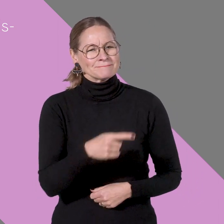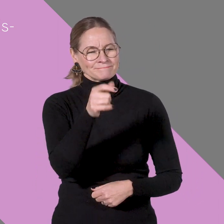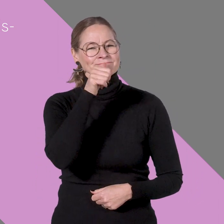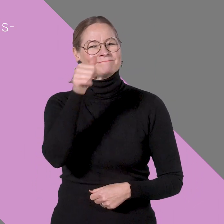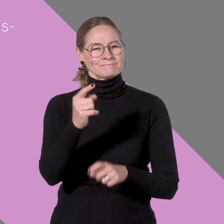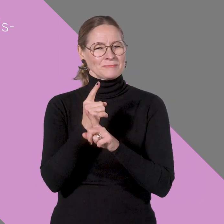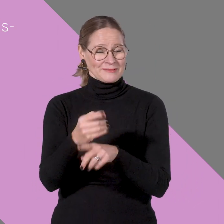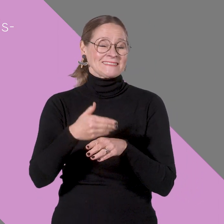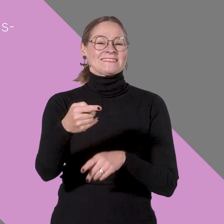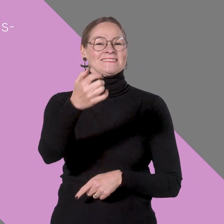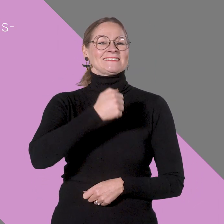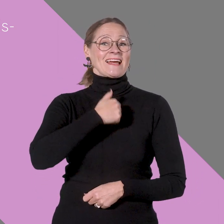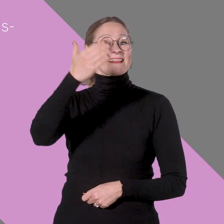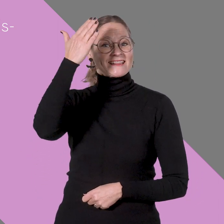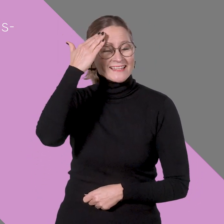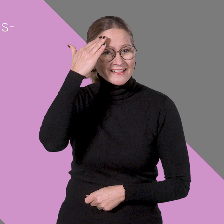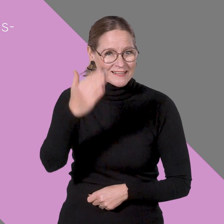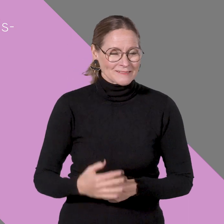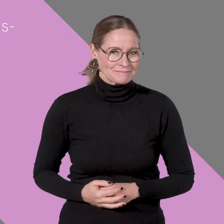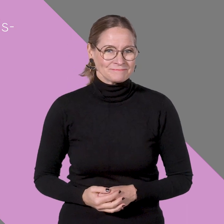Ilmoittaudu mukaan, niin tiedät!